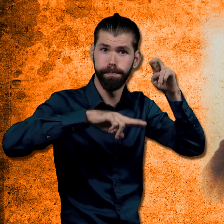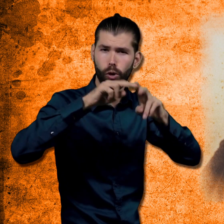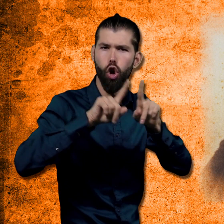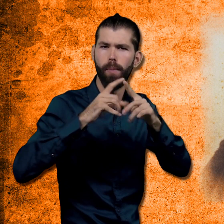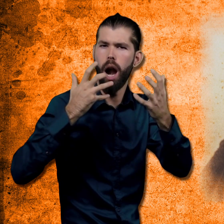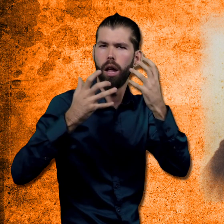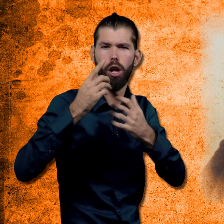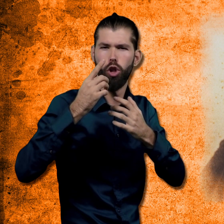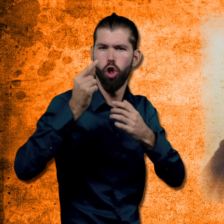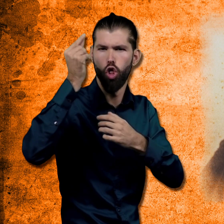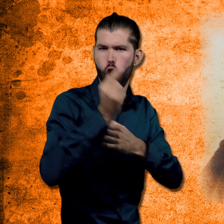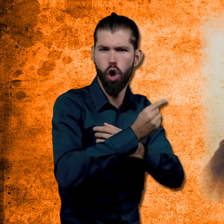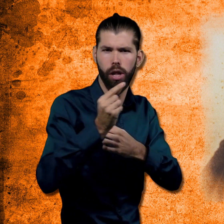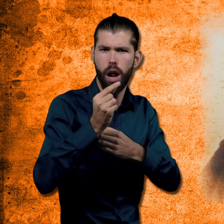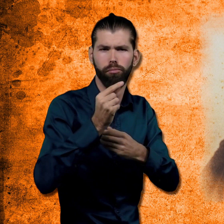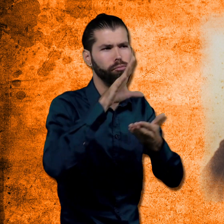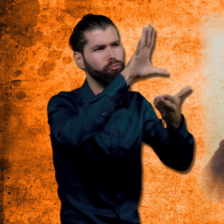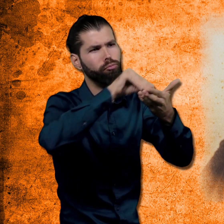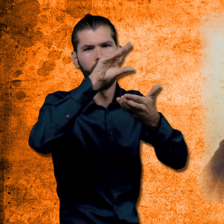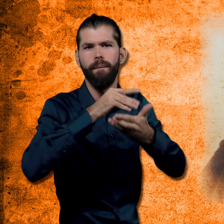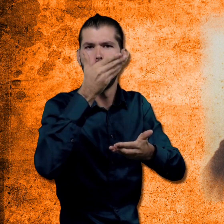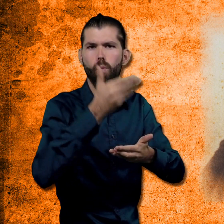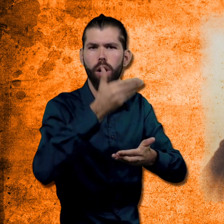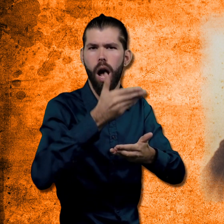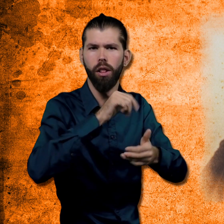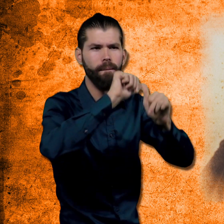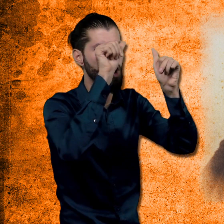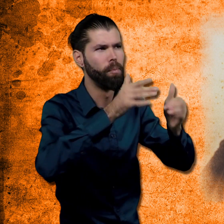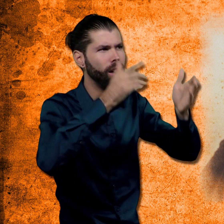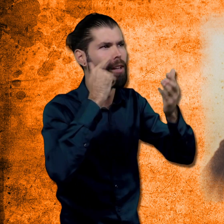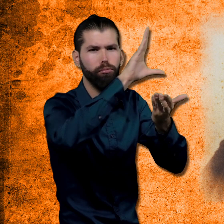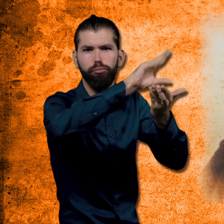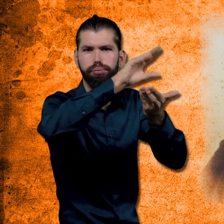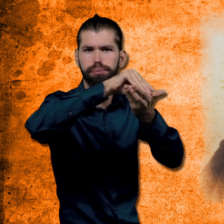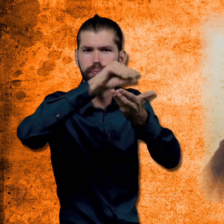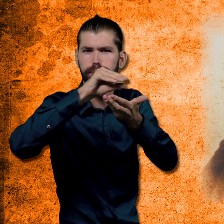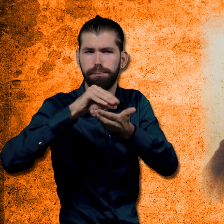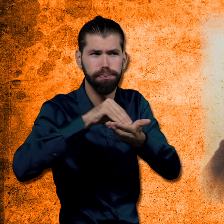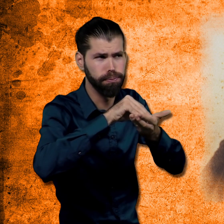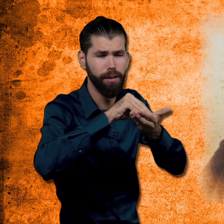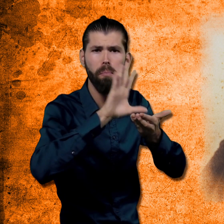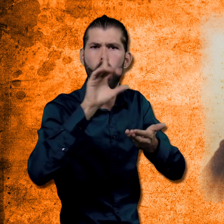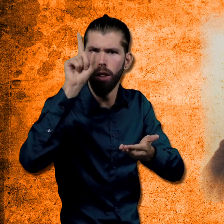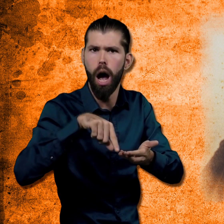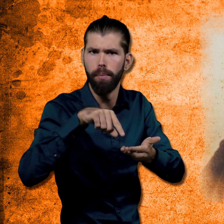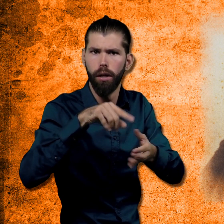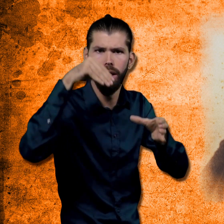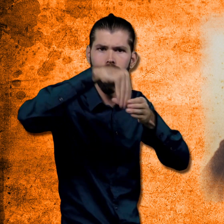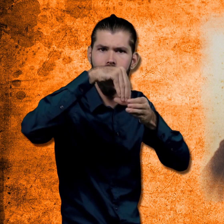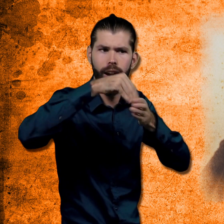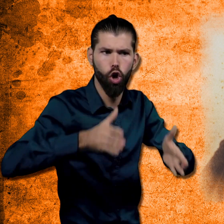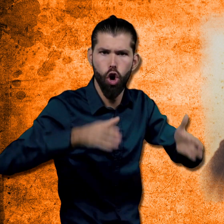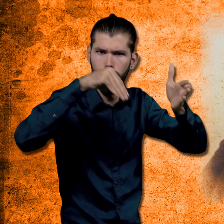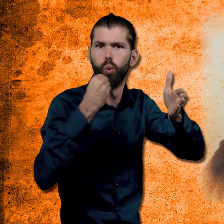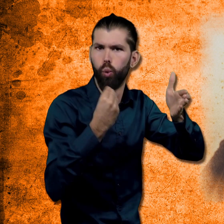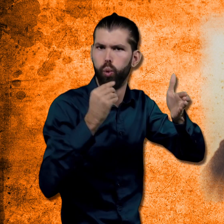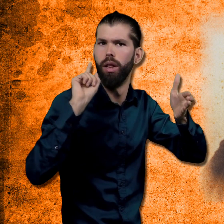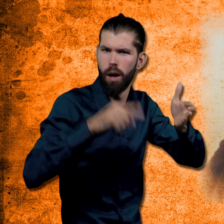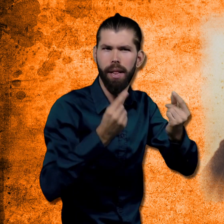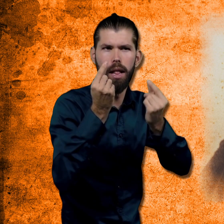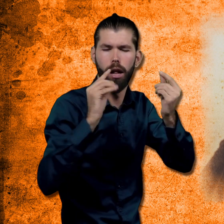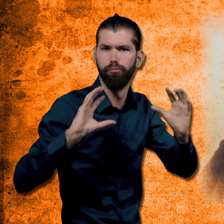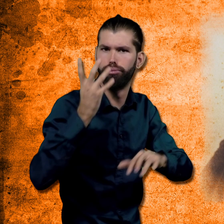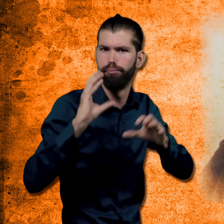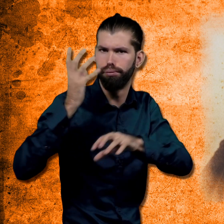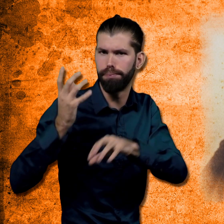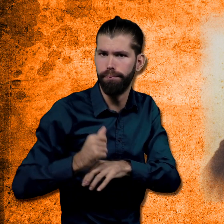en la qual adquirien importància els edificis però també tots els detalls interiors.